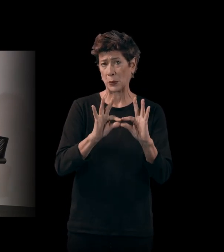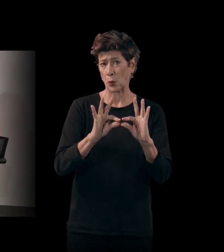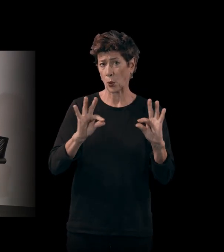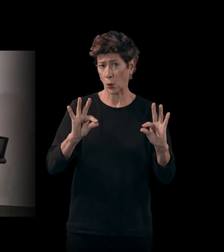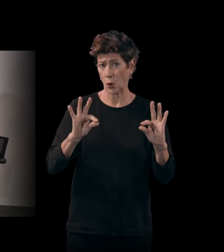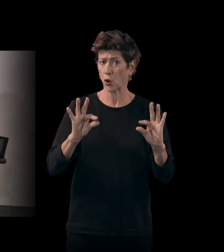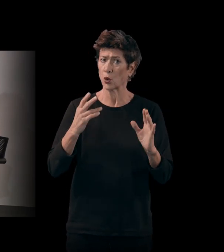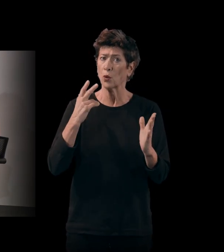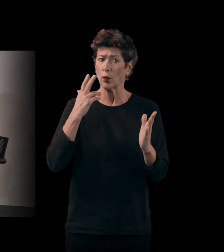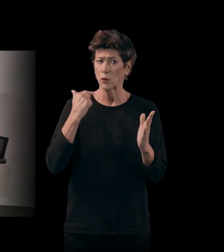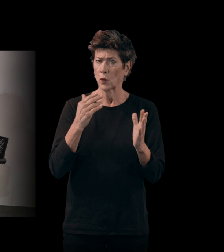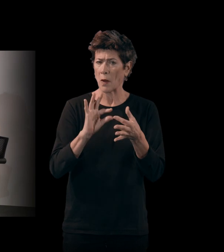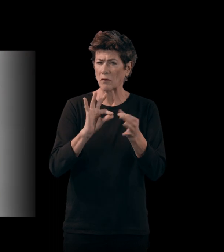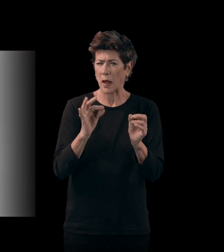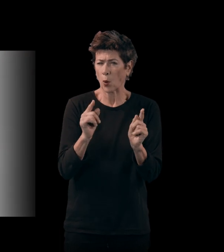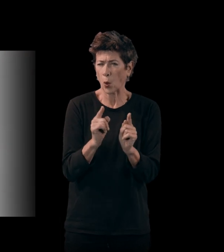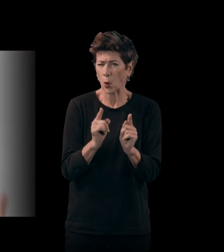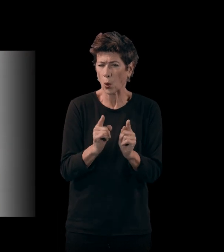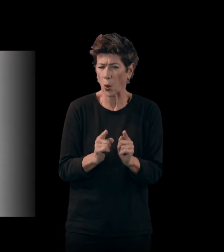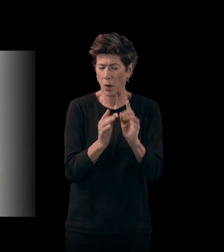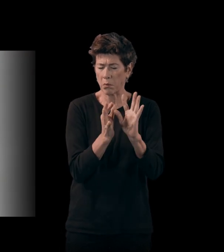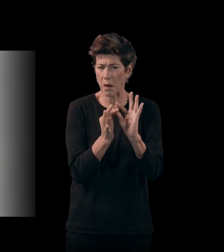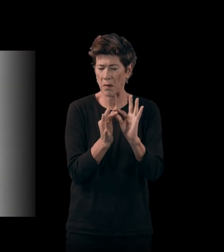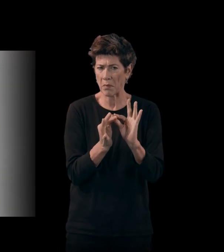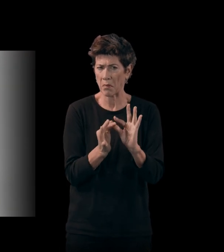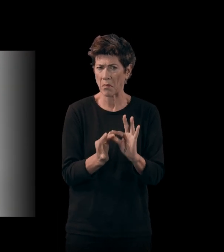dans un phrasé assez rapide, en phrases courtes, avec des enchaînements, avec de l'ellipse.